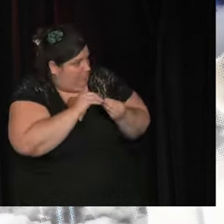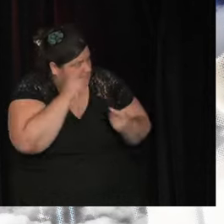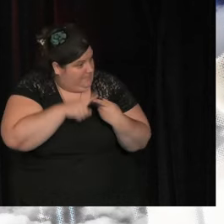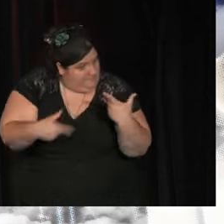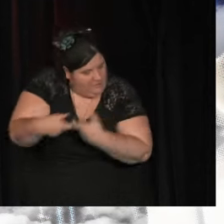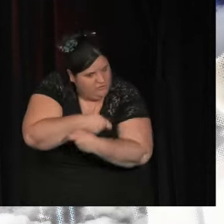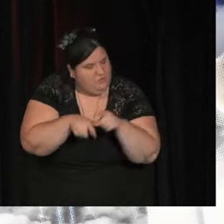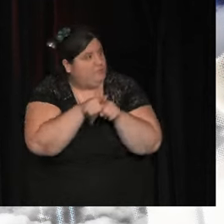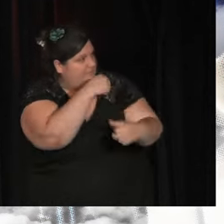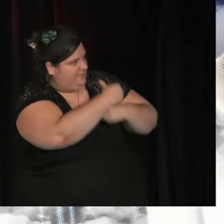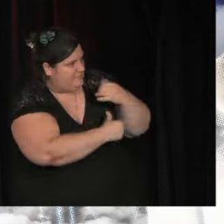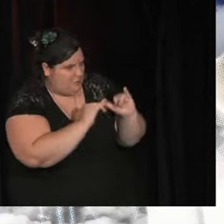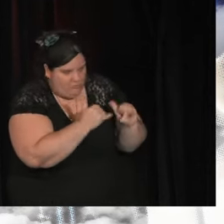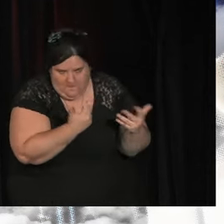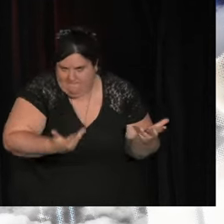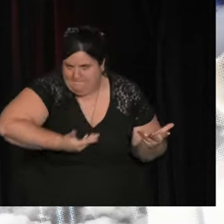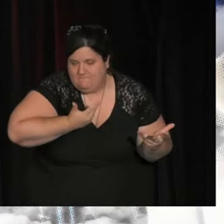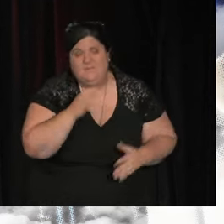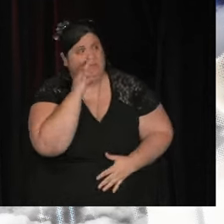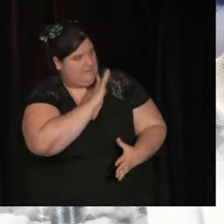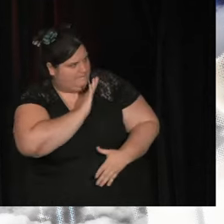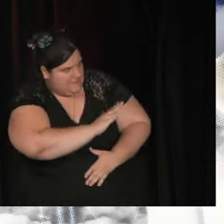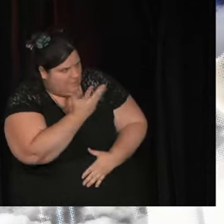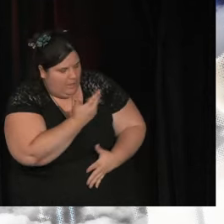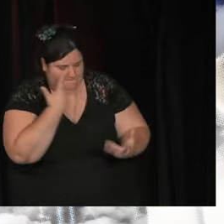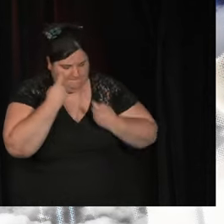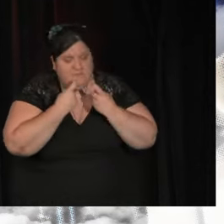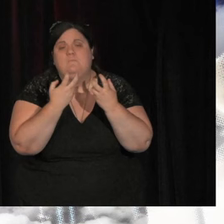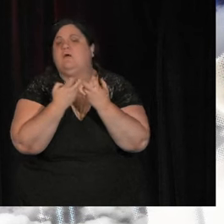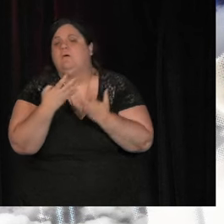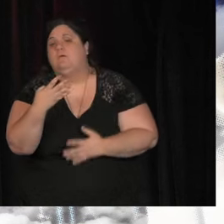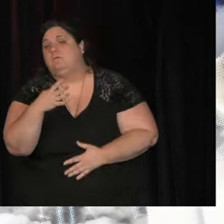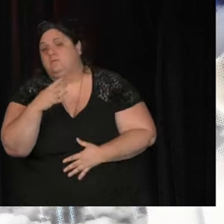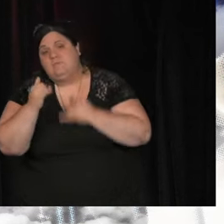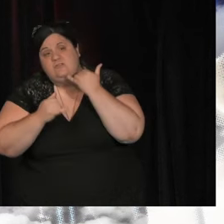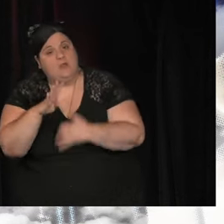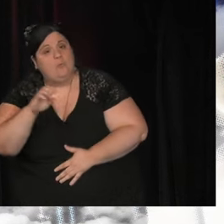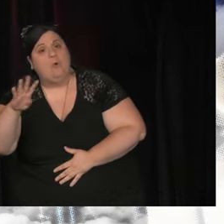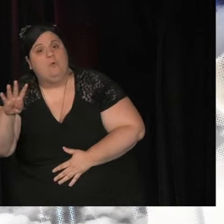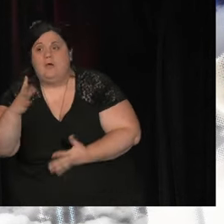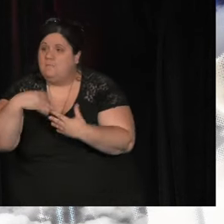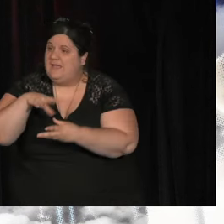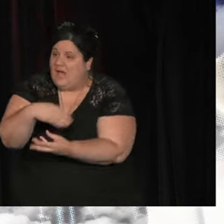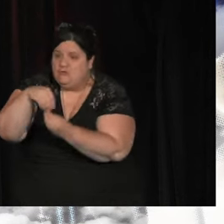Et peut-être à trouver une formule qui distingue, en fait, parce que si c'était juste pour jouer à WoW, mais avec des gens qui font piou-piou, est-ce que ça allait réussir à marcher ?